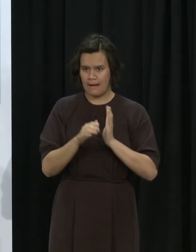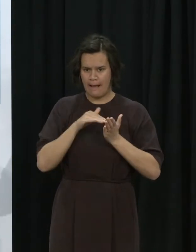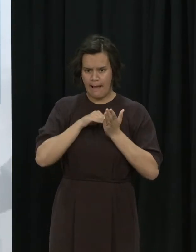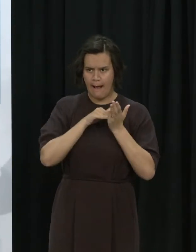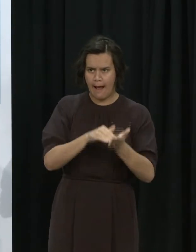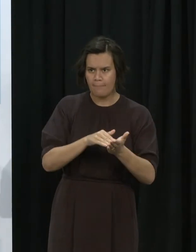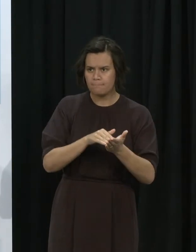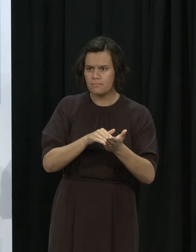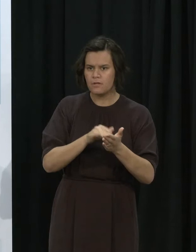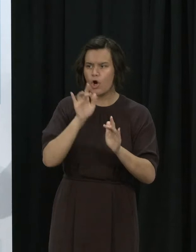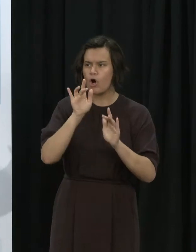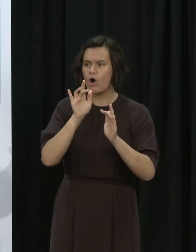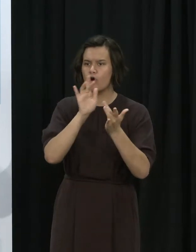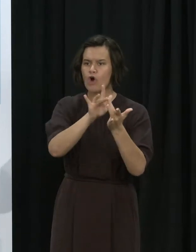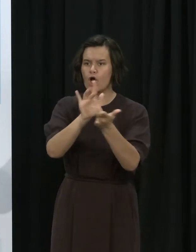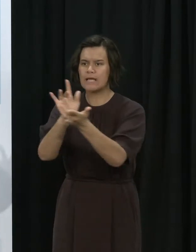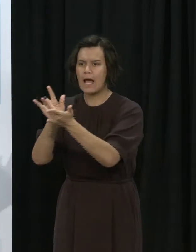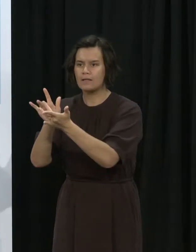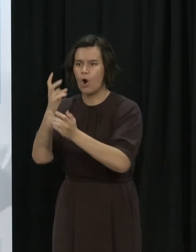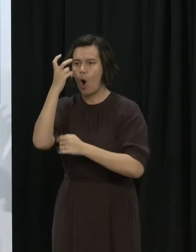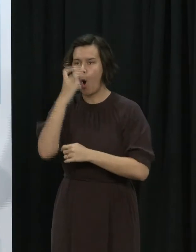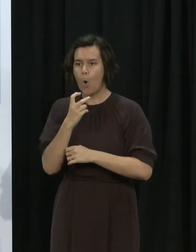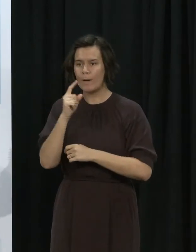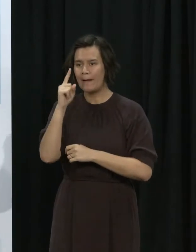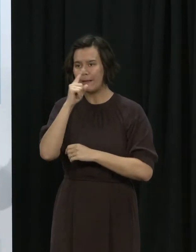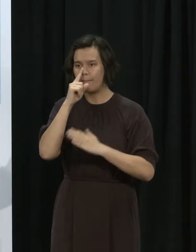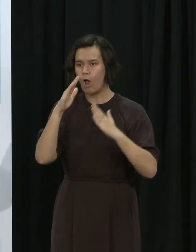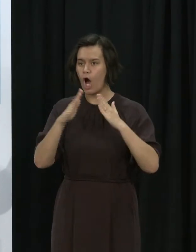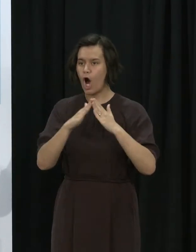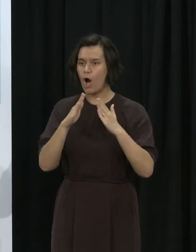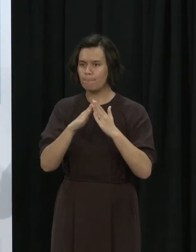noa i te motu me te 95% o nga tangata neke atu i te 65 tau kano kano, tae atu ki nga reiti